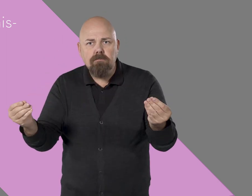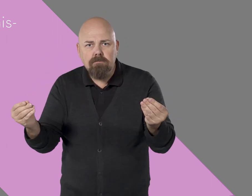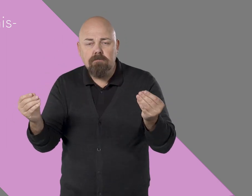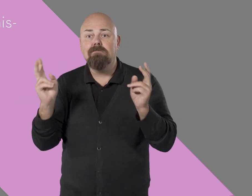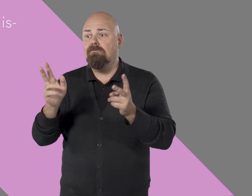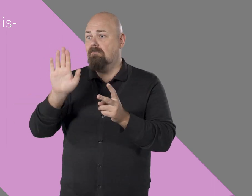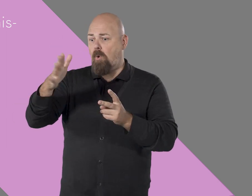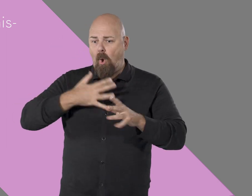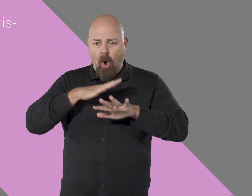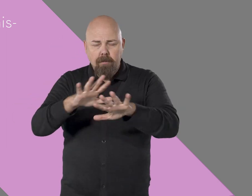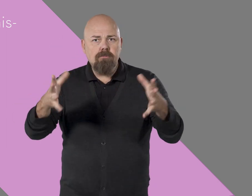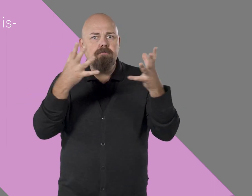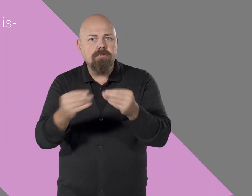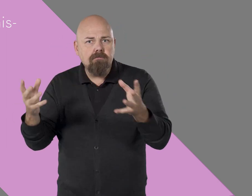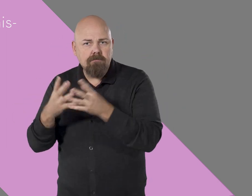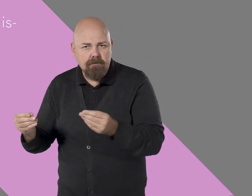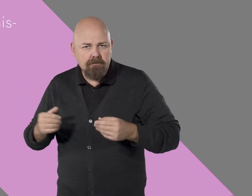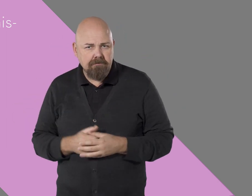ja samalla häviää myös omaisuutta.